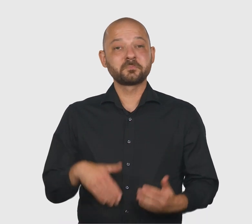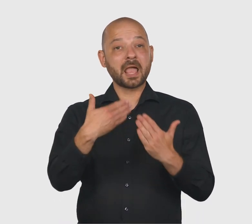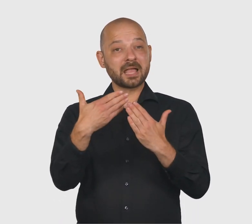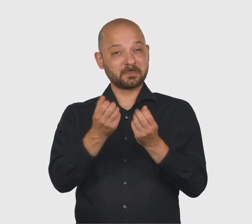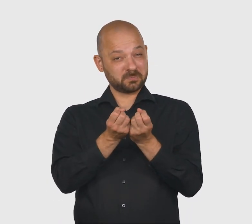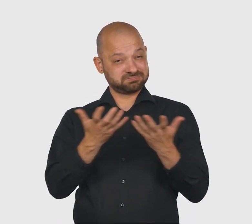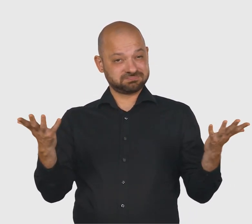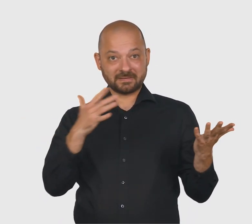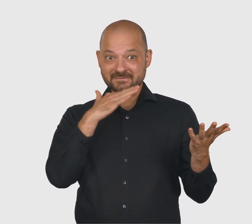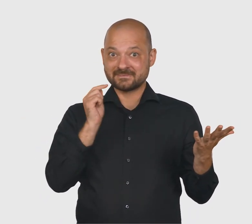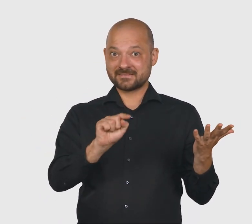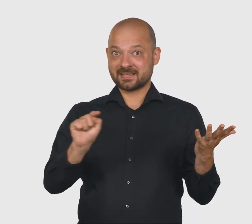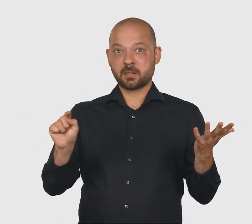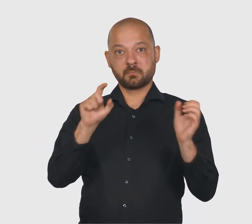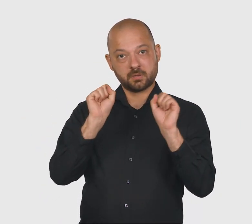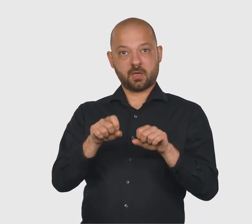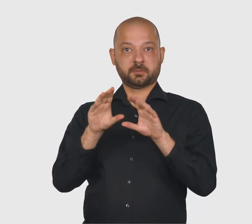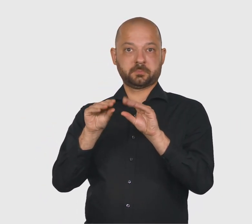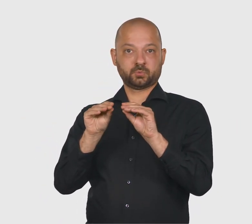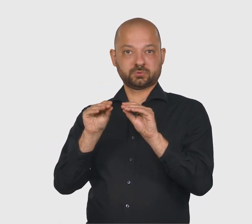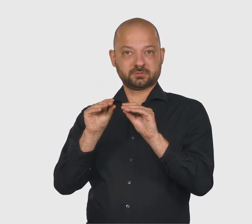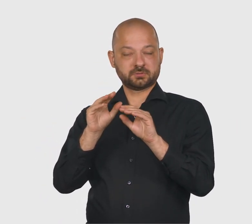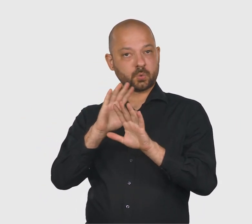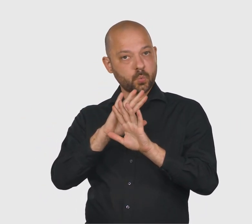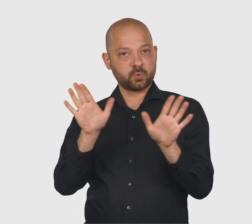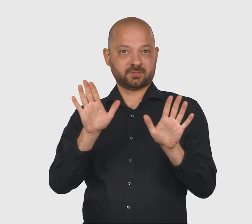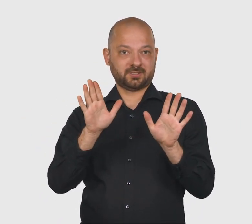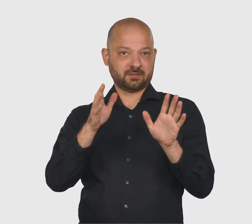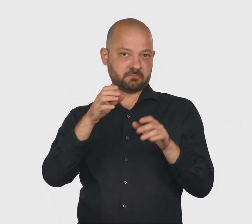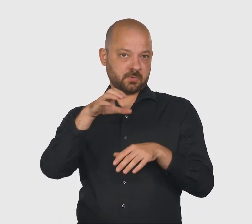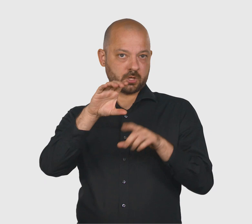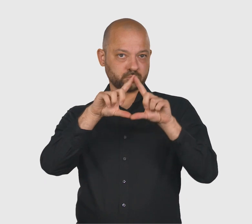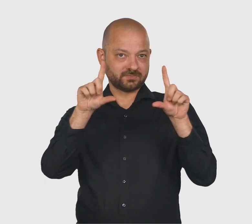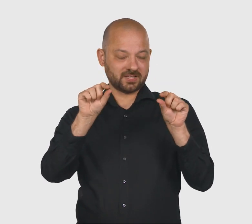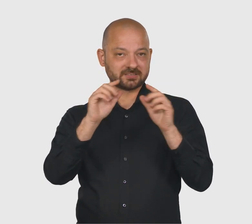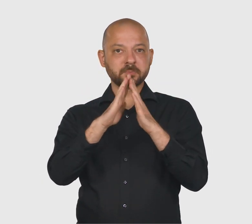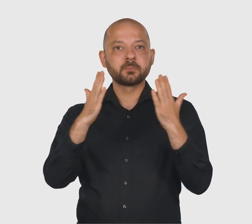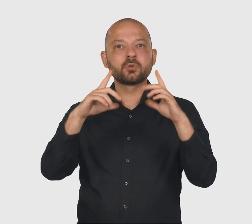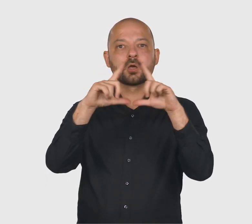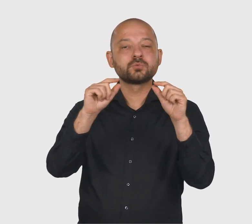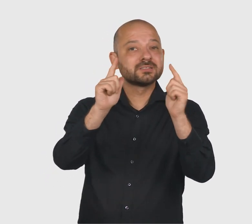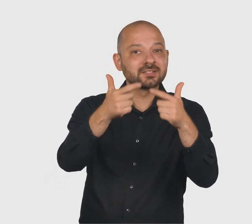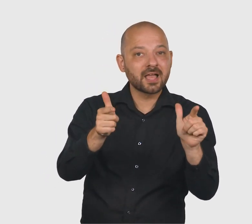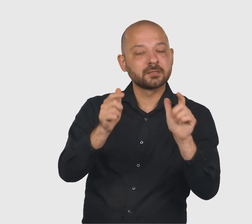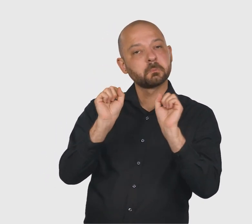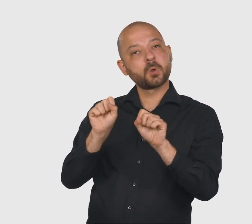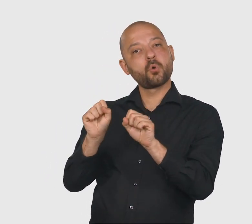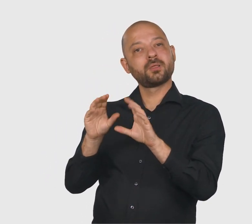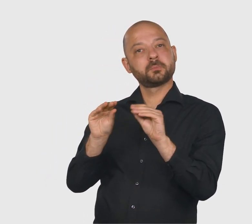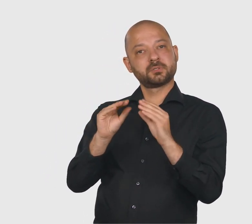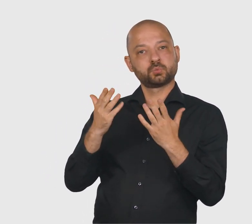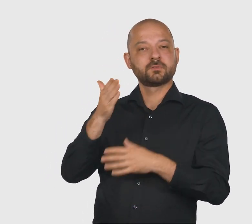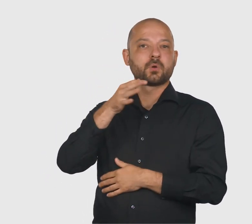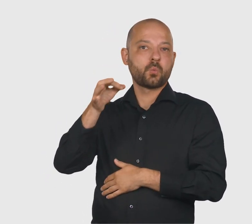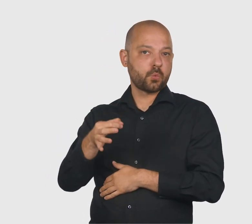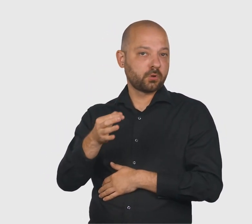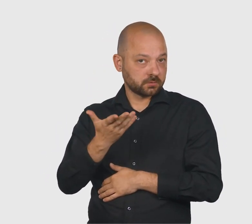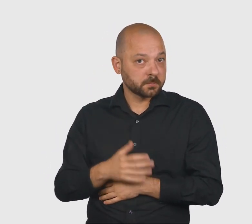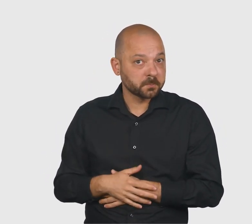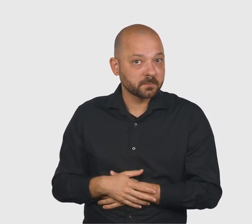Viele unserer Angebote sind vor Ort auch ohne Bibliotheksausweis nutzbar.